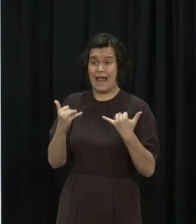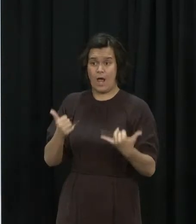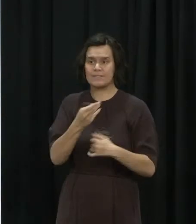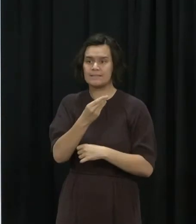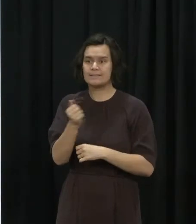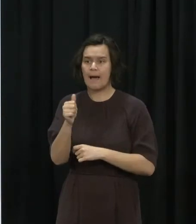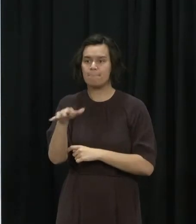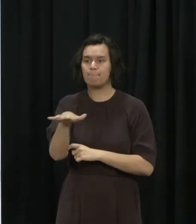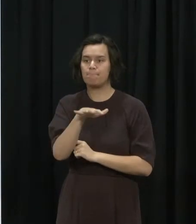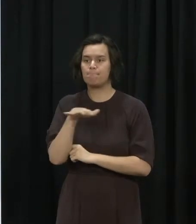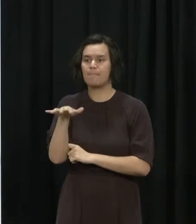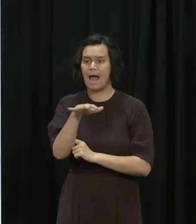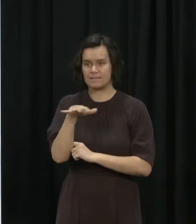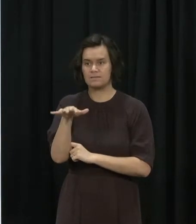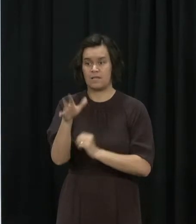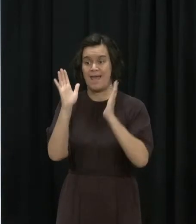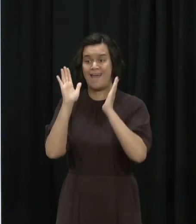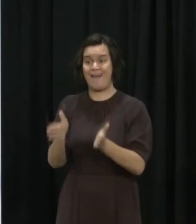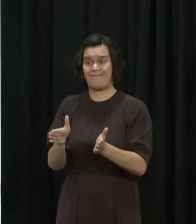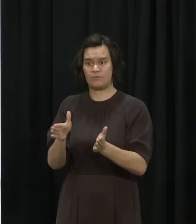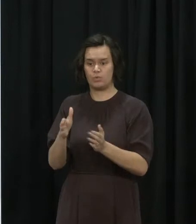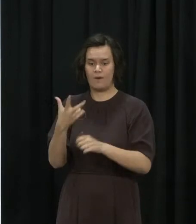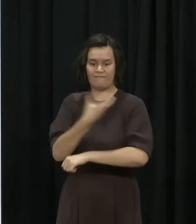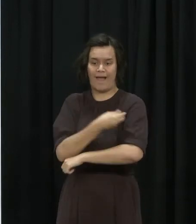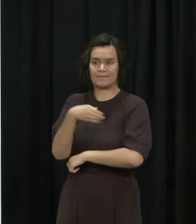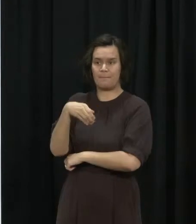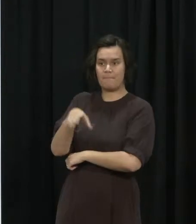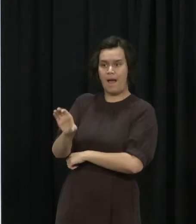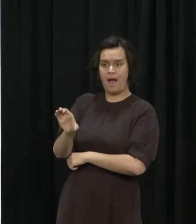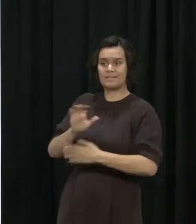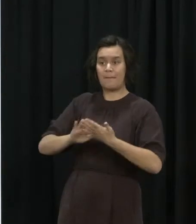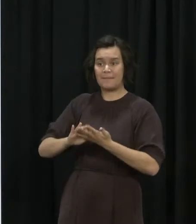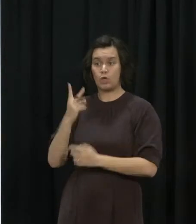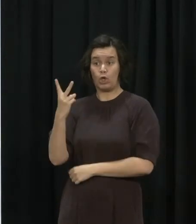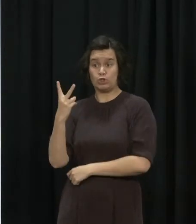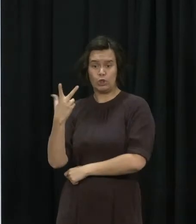He tino nui puta noa i te whatunga MiQ.